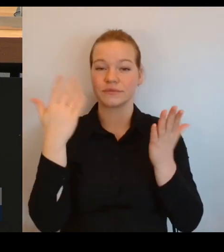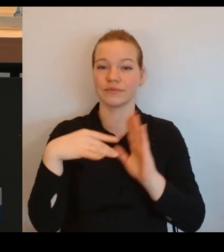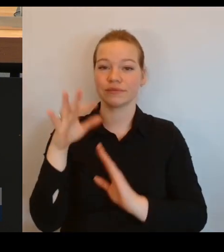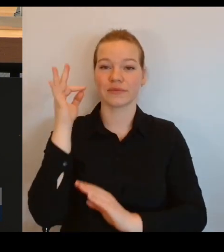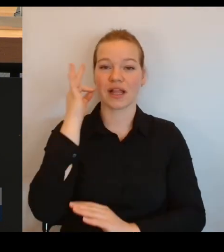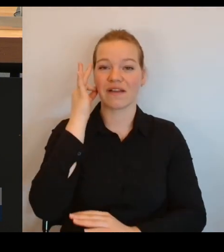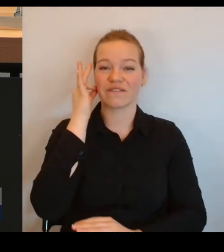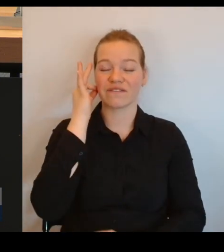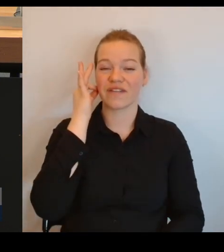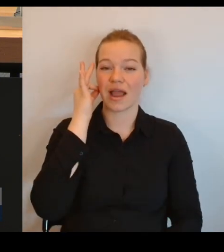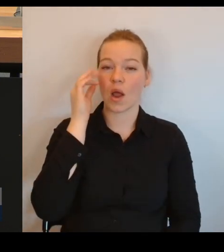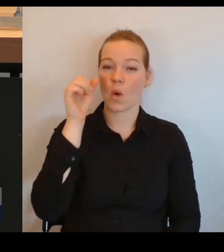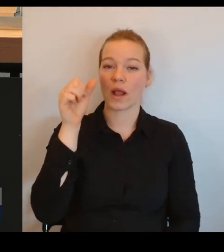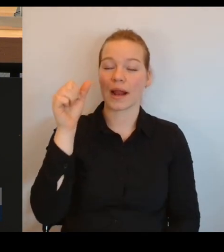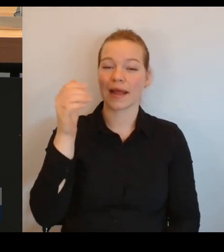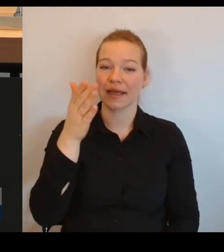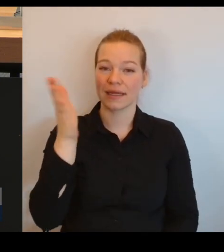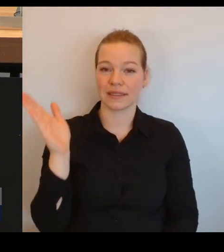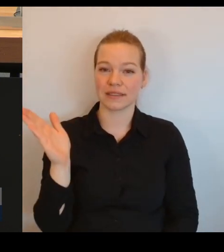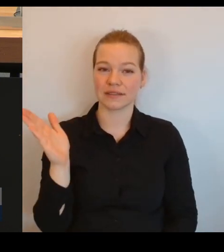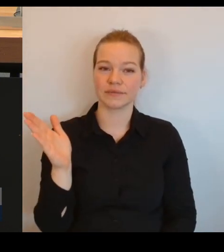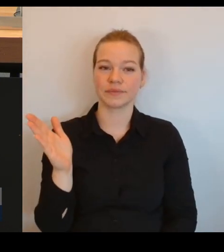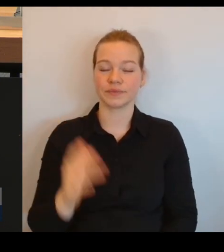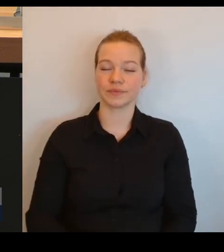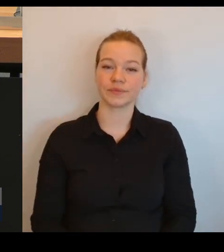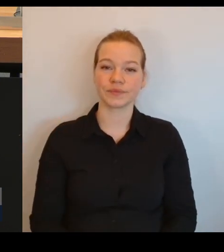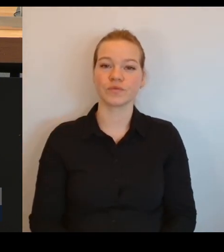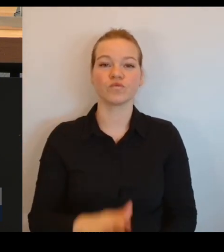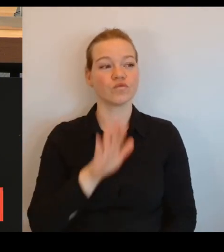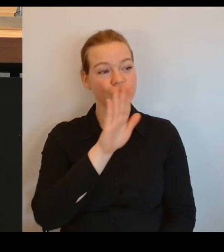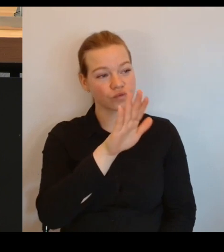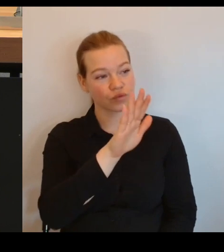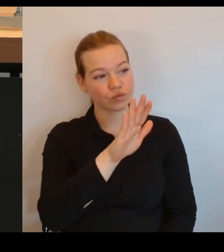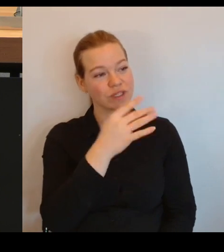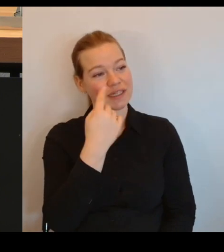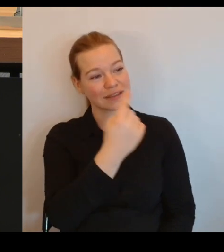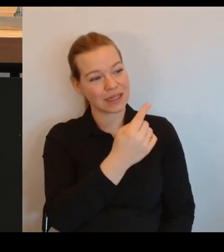Landesrechnungshof unser Dank für Ihre wirklich unermüdliche und sehr